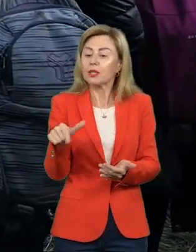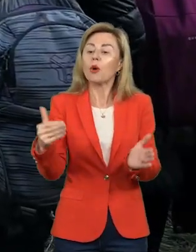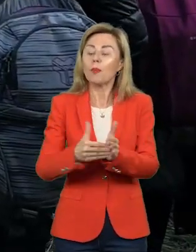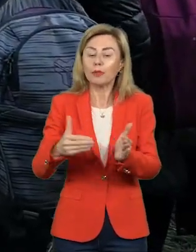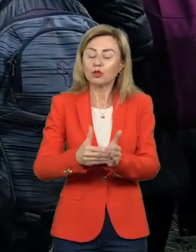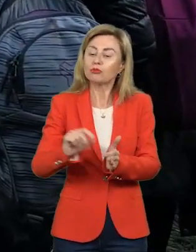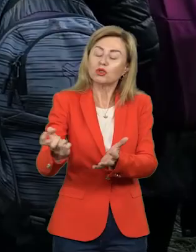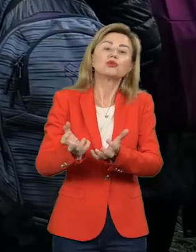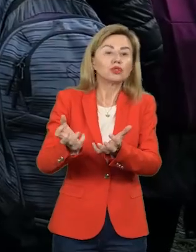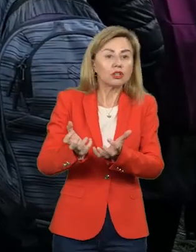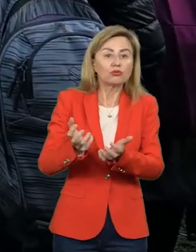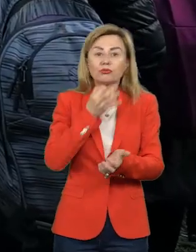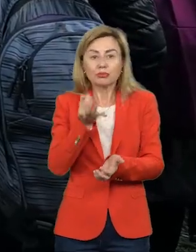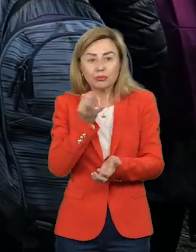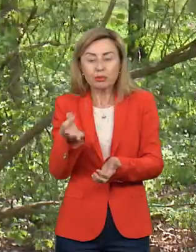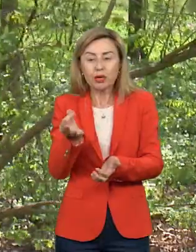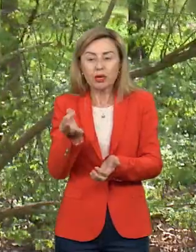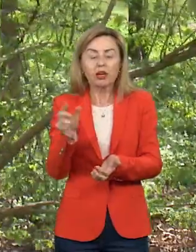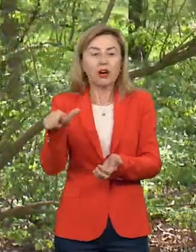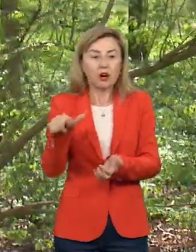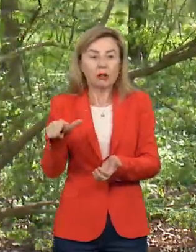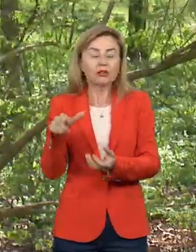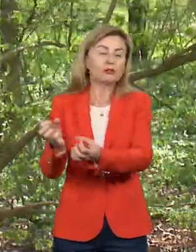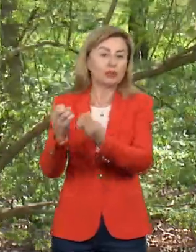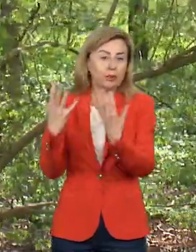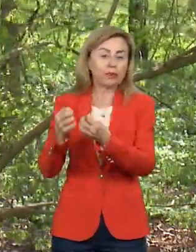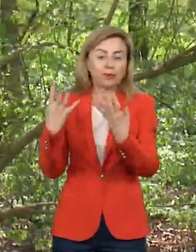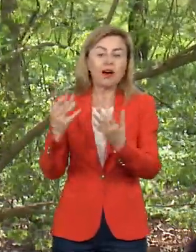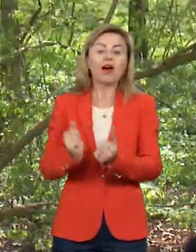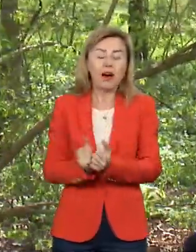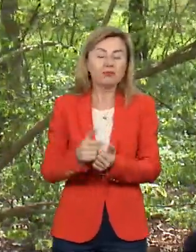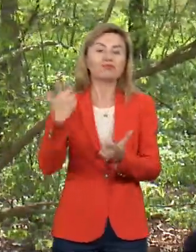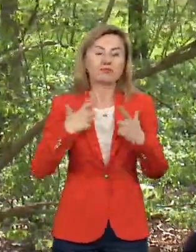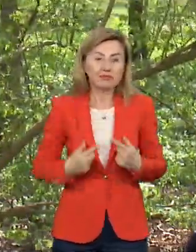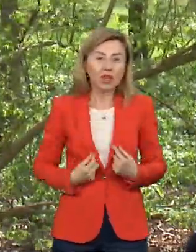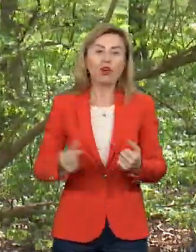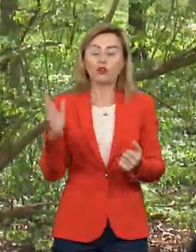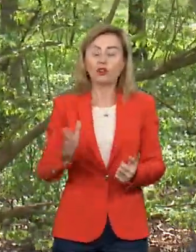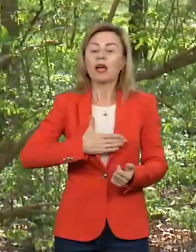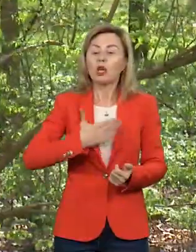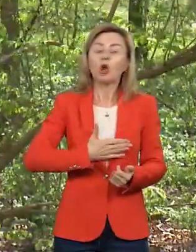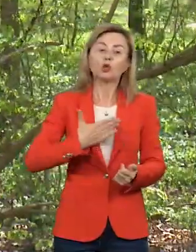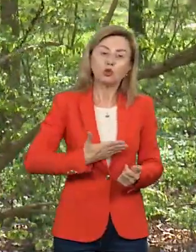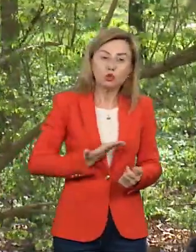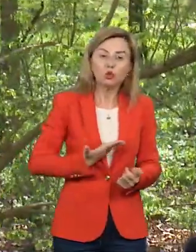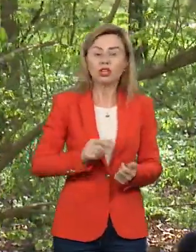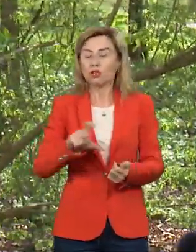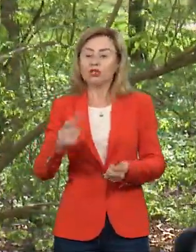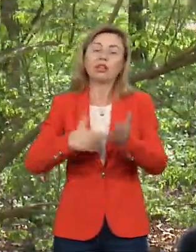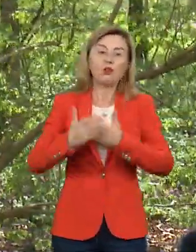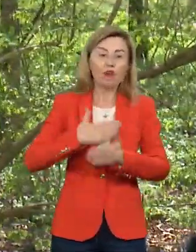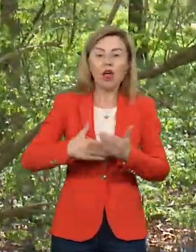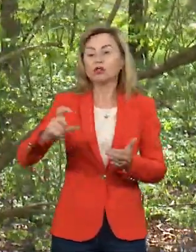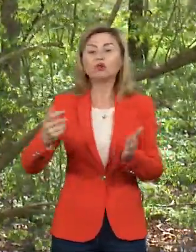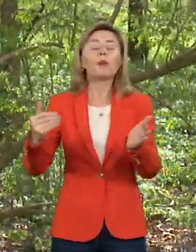zawsze z zapytaniem o ich odczucia z tego, co dostają, czego potrzebują.